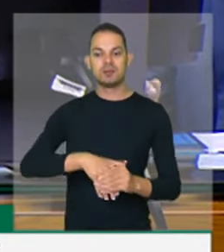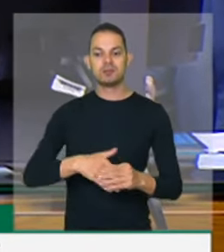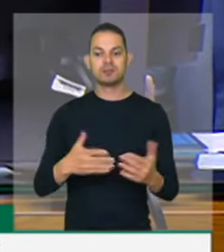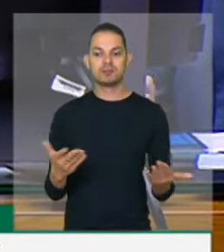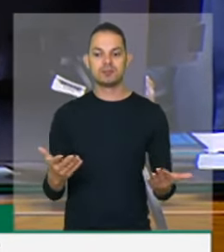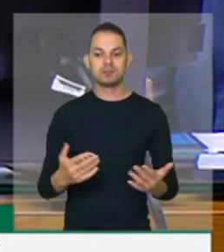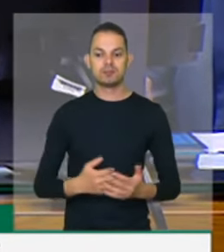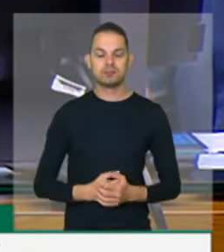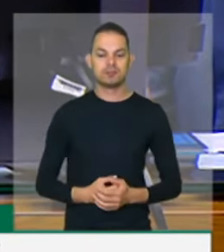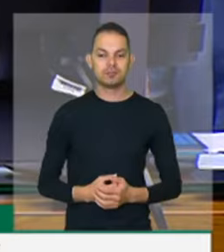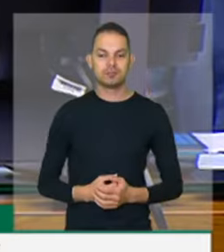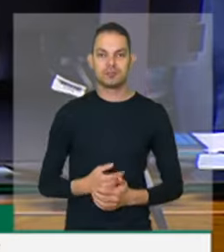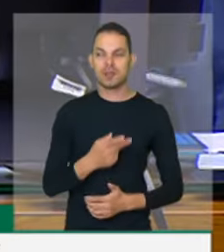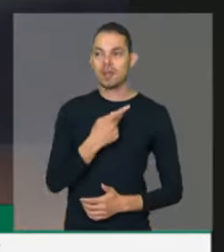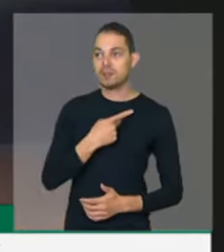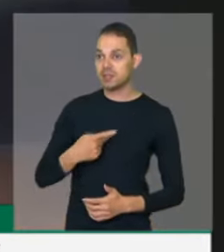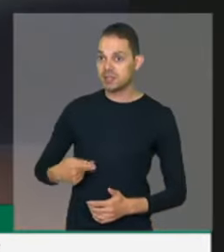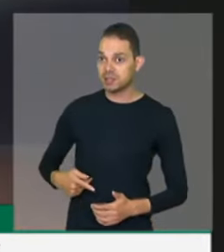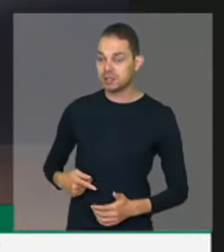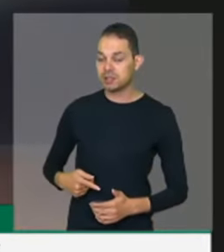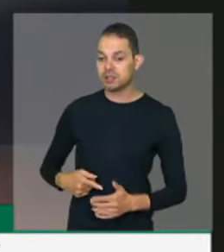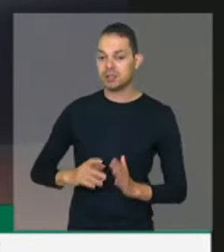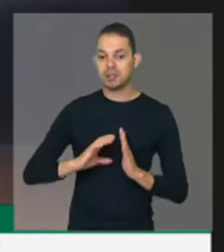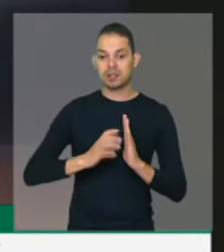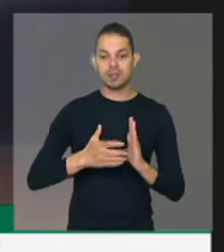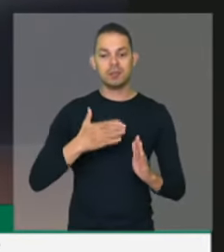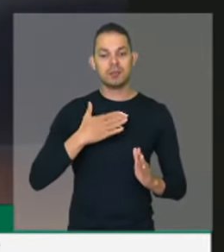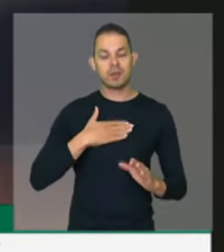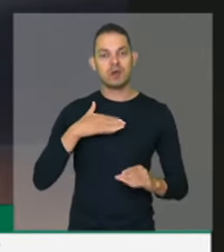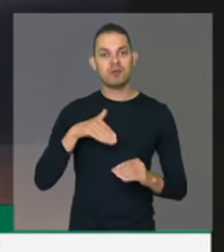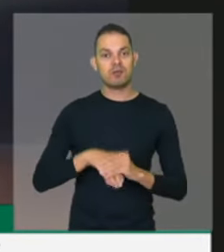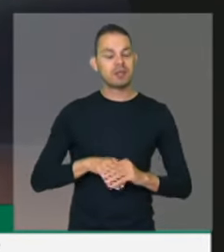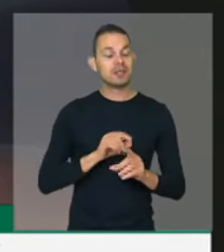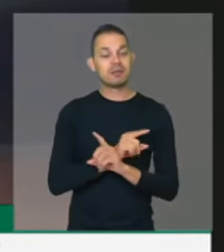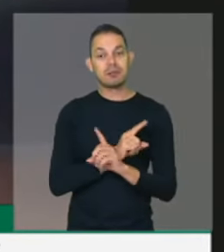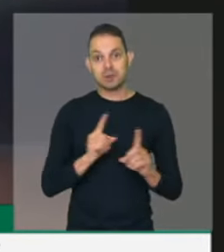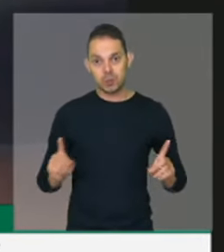PRESIDENTE, O PSL ORIENTA NÃ O, VOCÊS TEM QUE CHEGAR VOCÊS TEM QUE SABER, MINHA